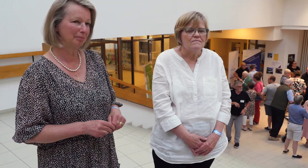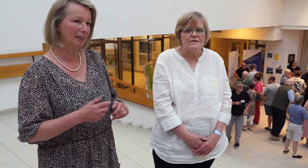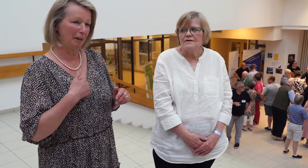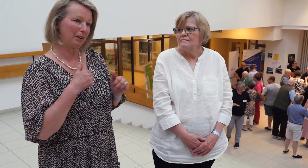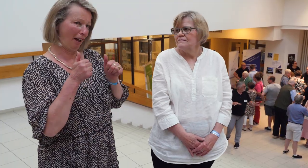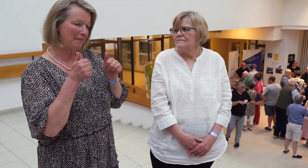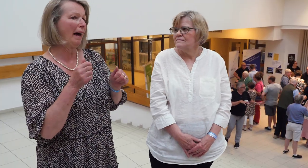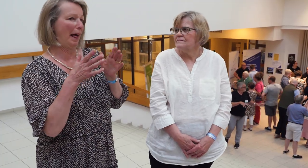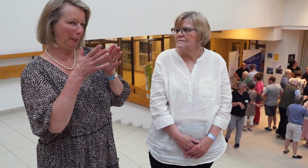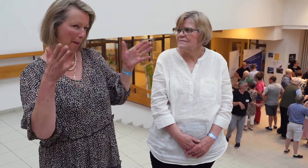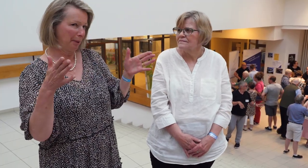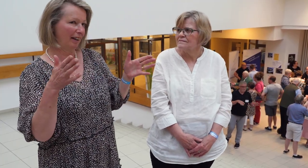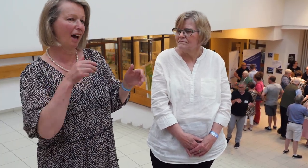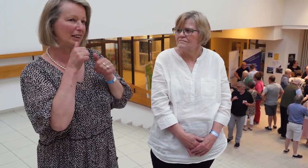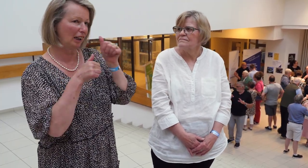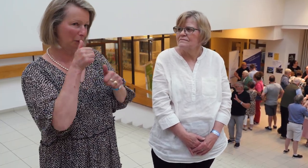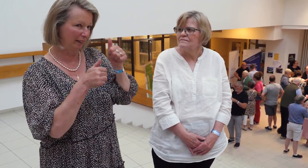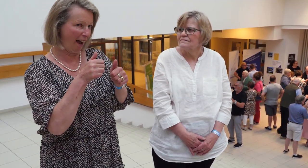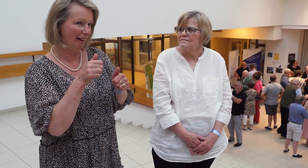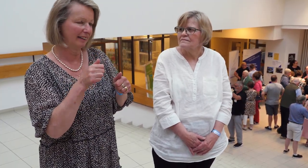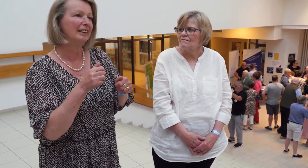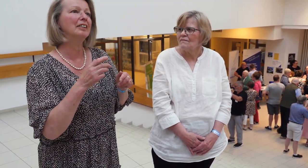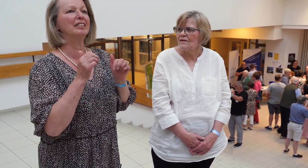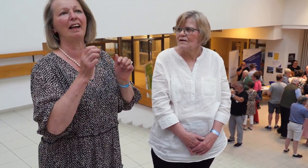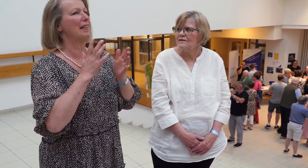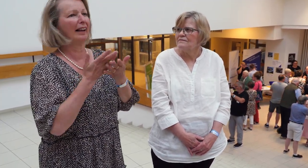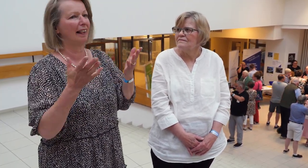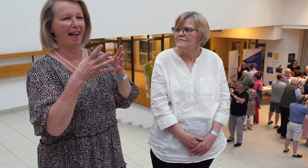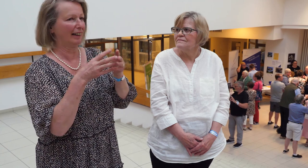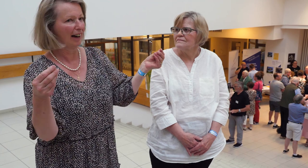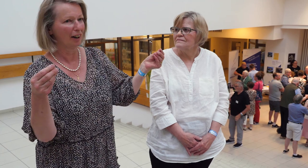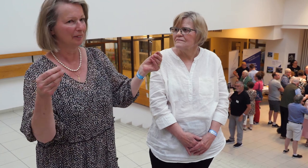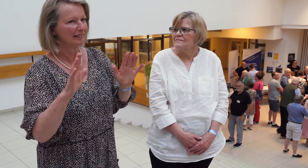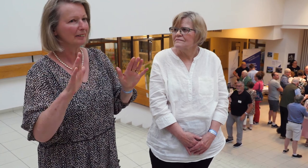Toivoisin enemmän osallistujia, ettei tapahtuma jäisi unholaan.